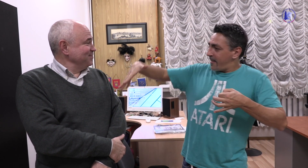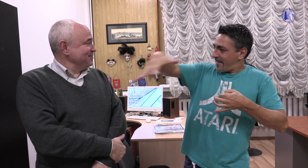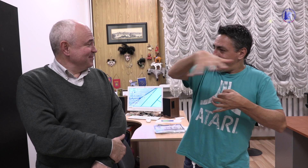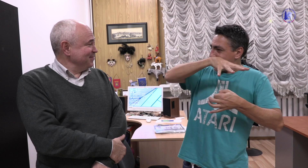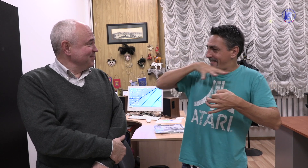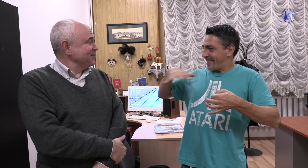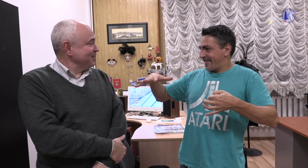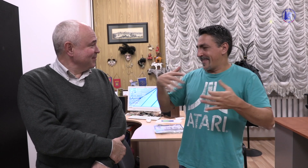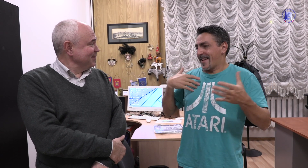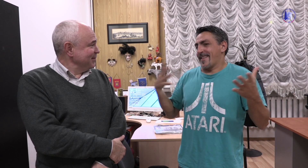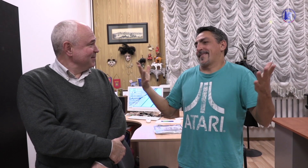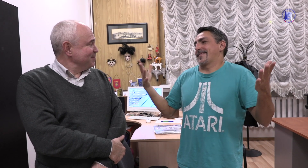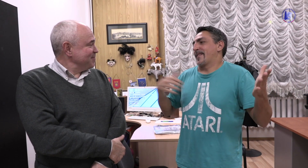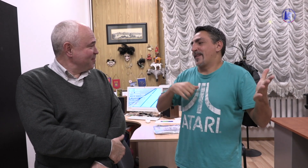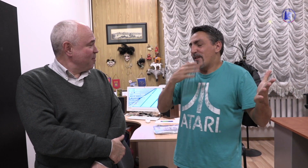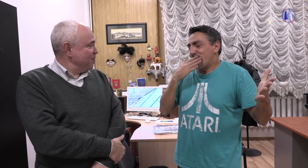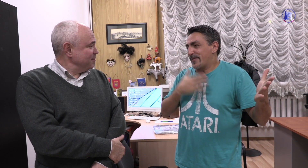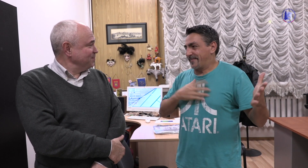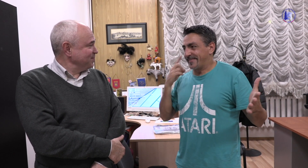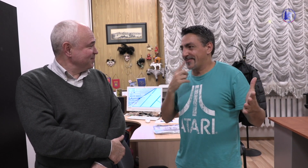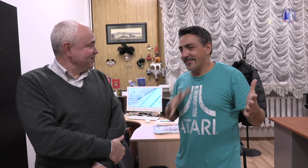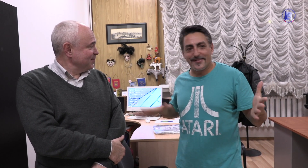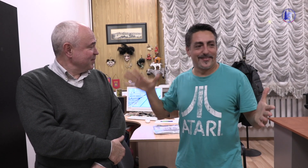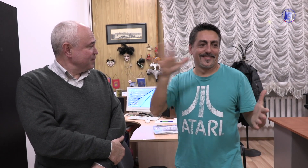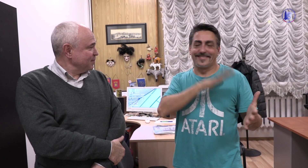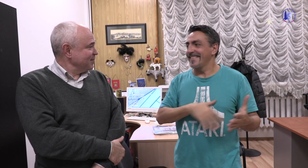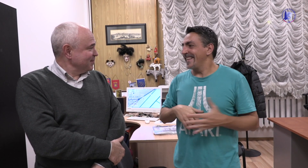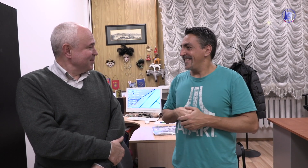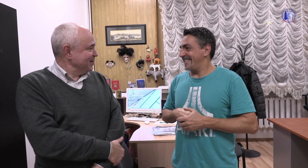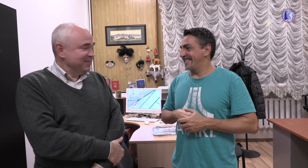но в масштабах мира они – словно одна нация. Я люблю глухих.